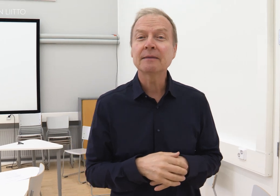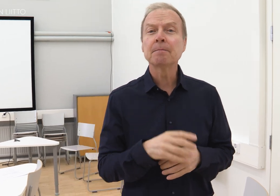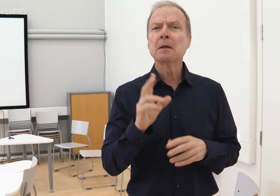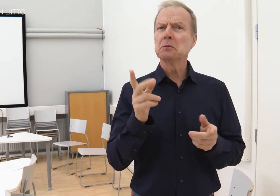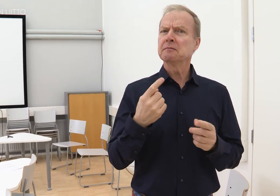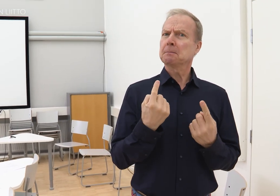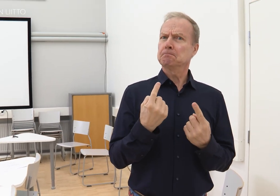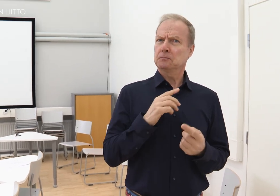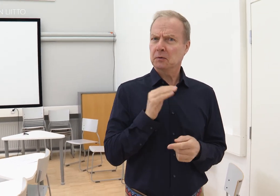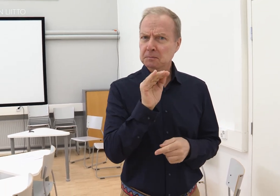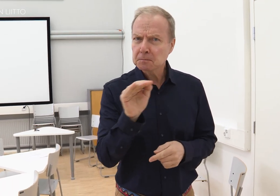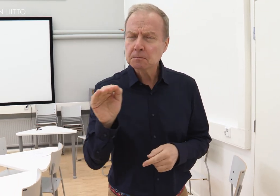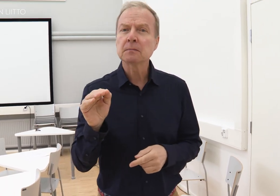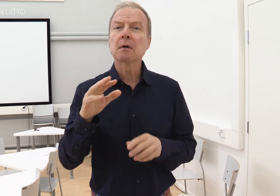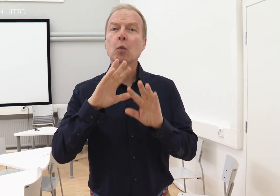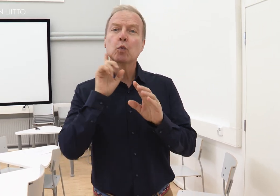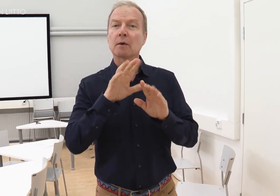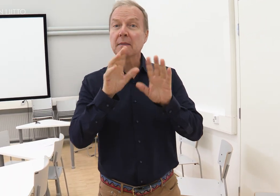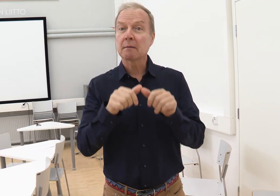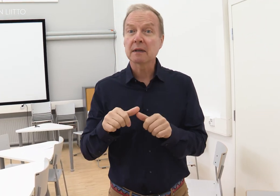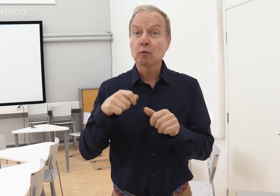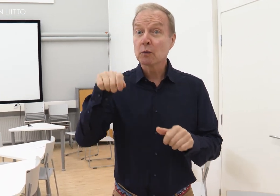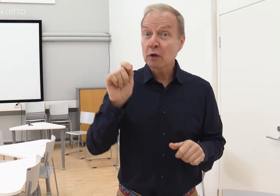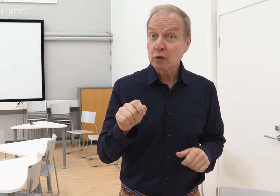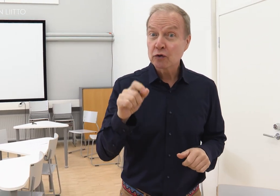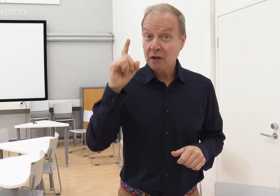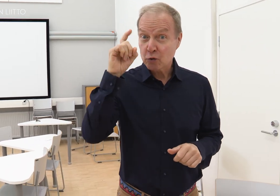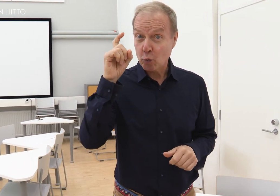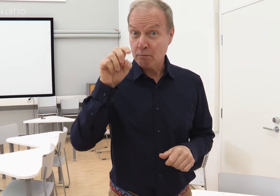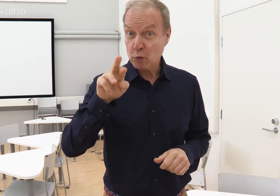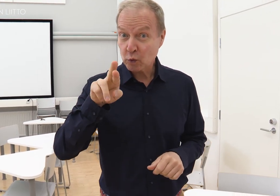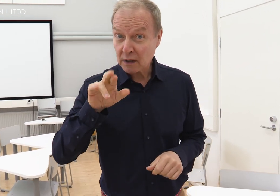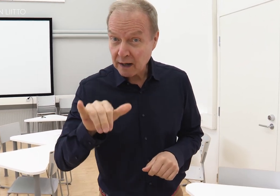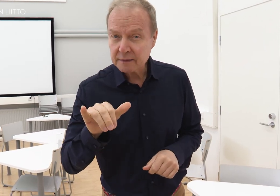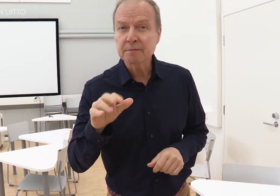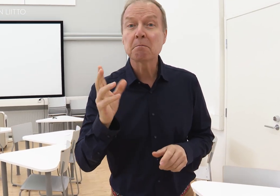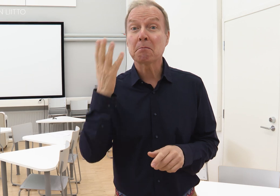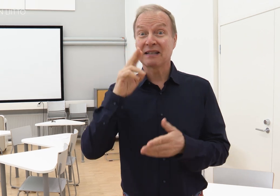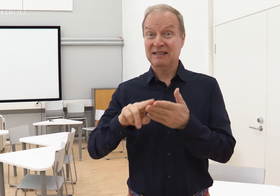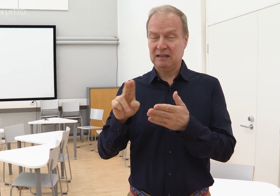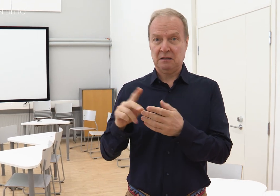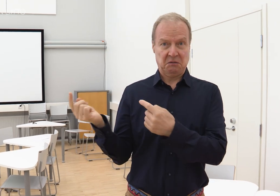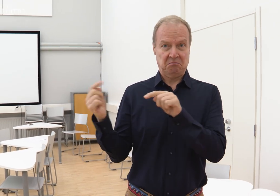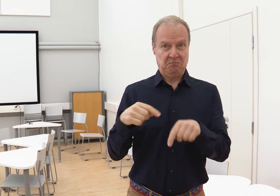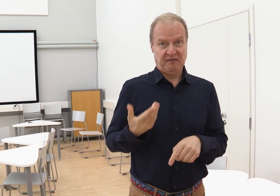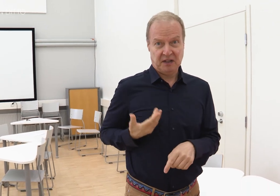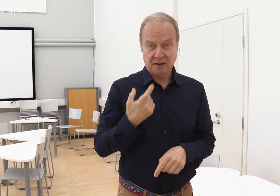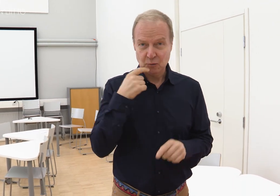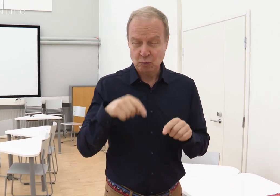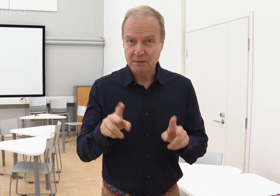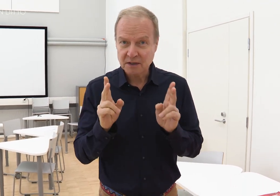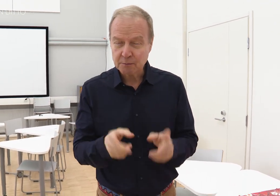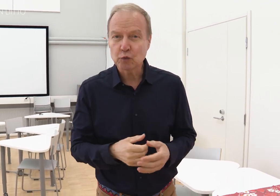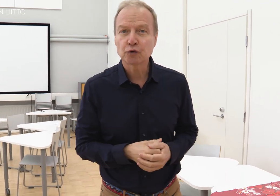Kuurojen maailmanliiton puheenjohtaja Joe Murray ja pääsihteeri Pamela Molina vierailevat Suomessa.